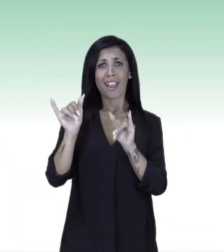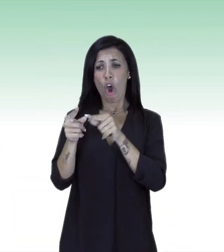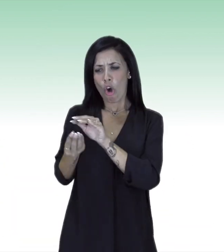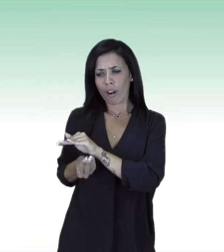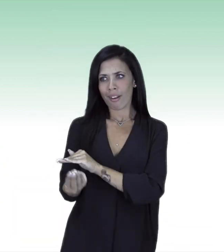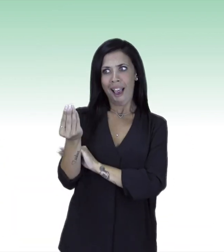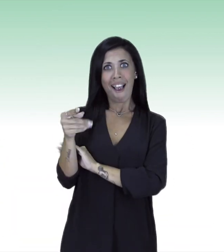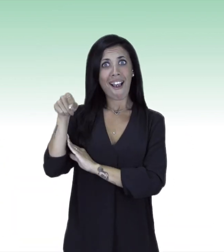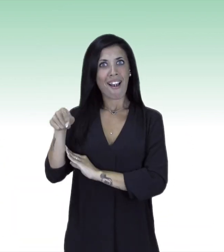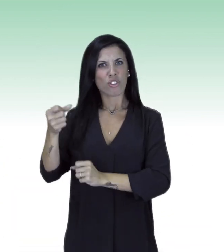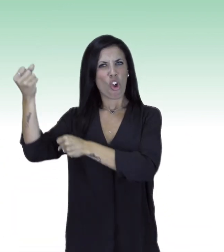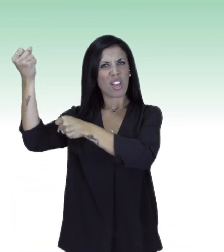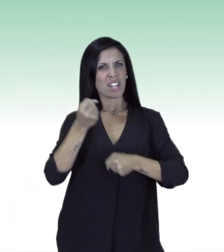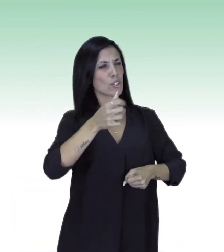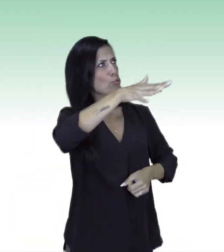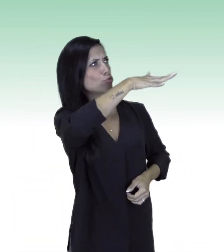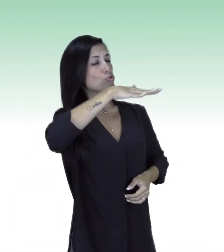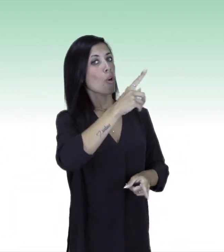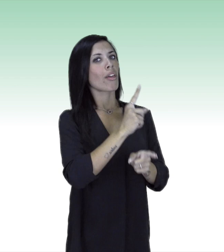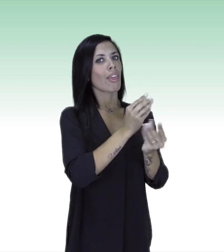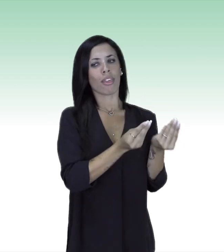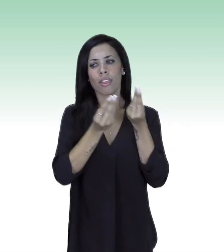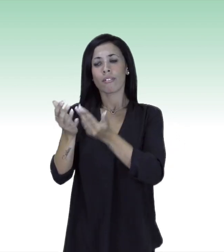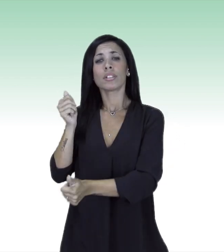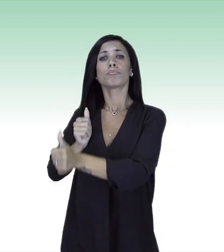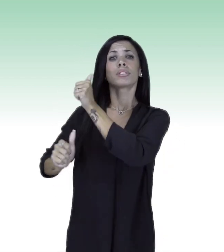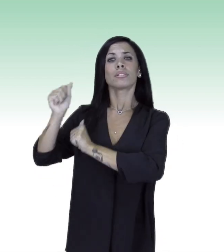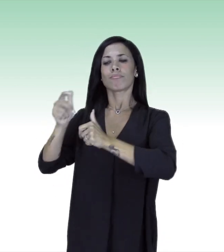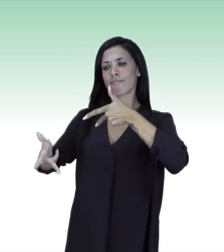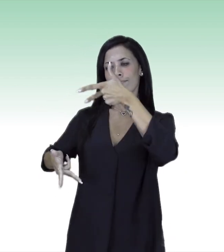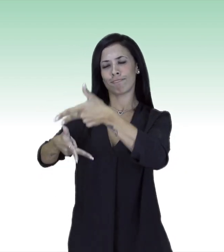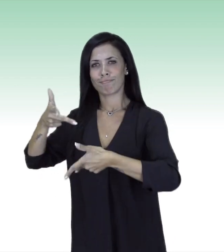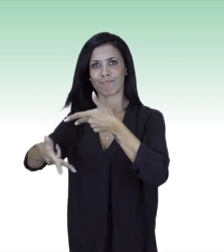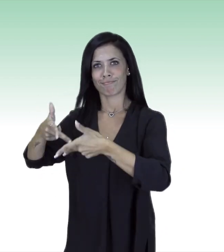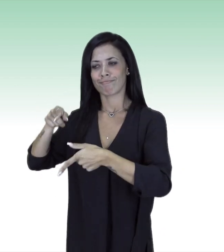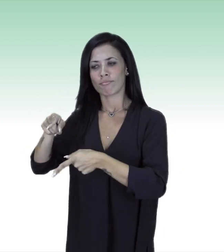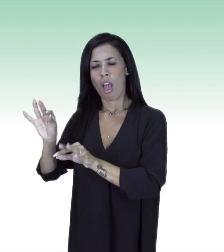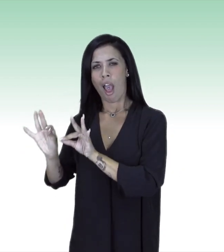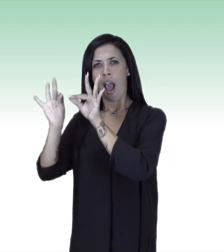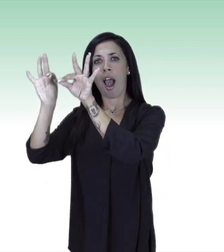Le istituzioni devono promuovere l'esposizione stabile e precoce alla lingua dei segni